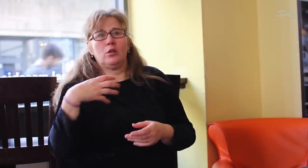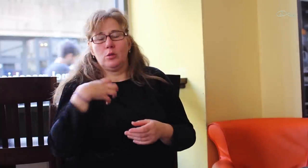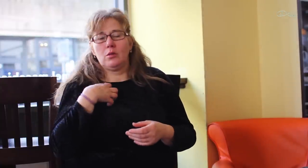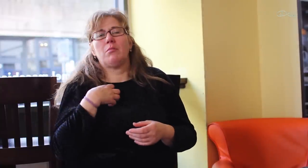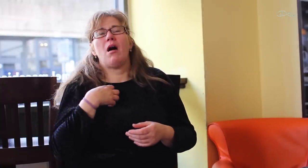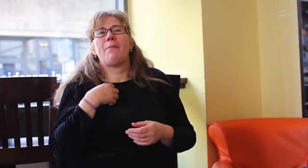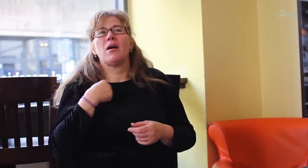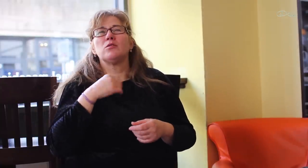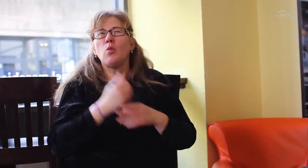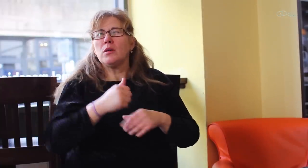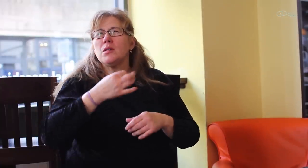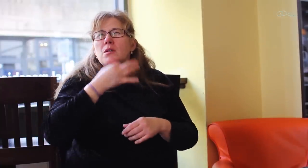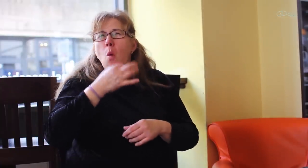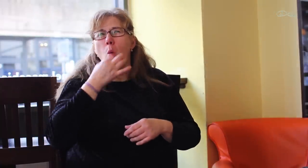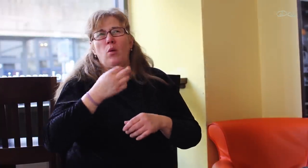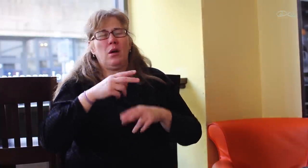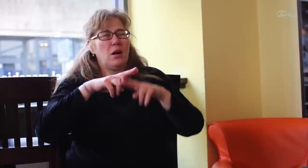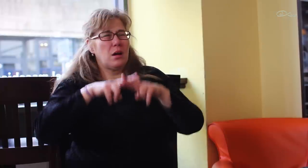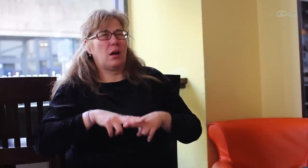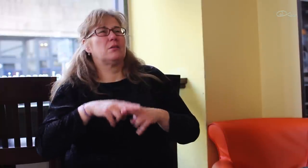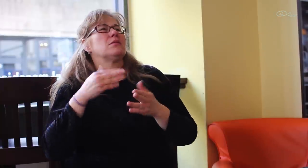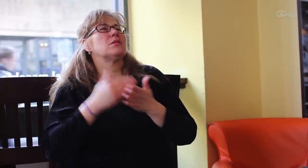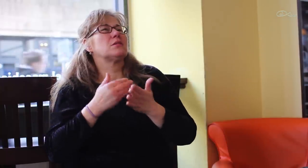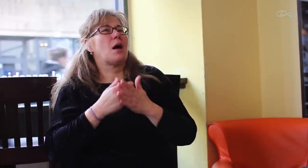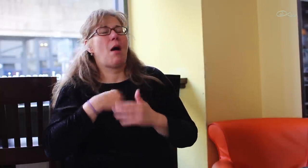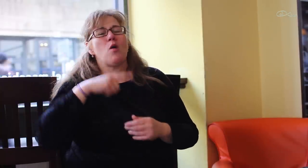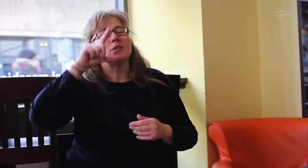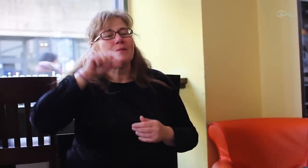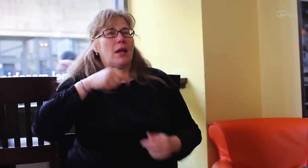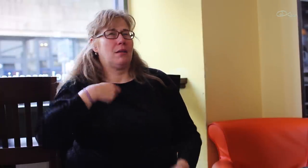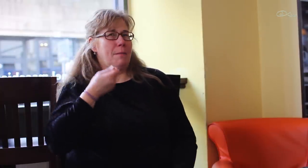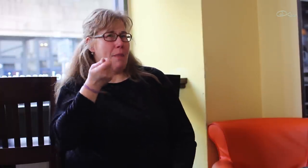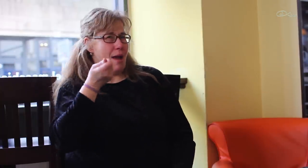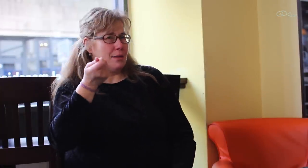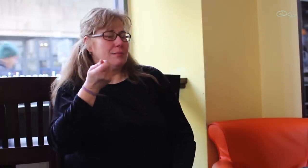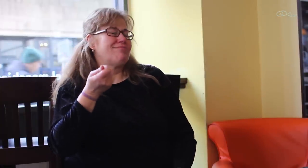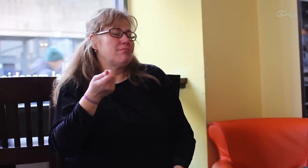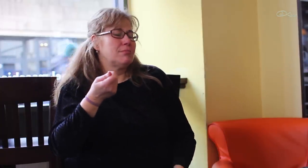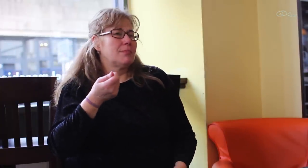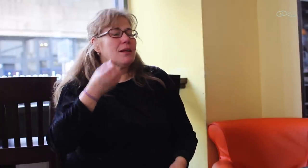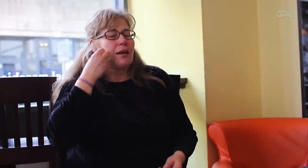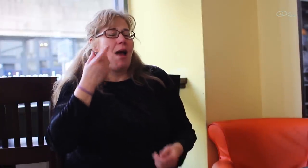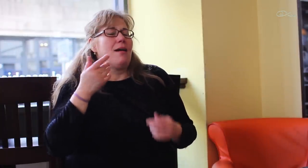Das Problem ist: ich war sehr jung und schon in der Rente! Ich hatte nur wenige Beiträge gezahlt. Das hat natürlich Auswirkungen.